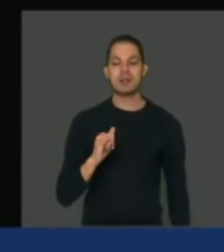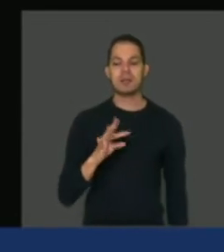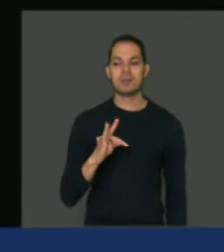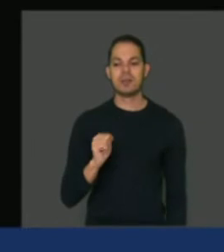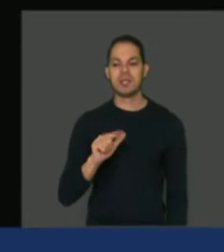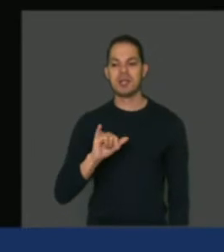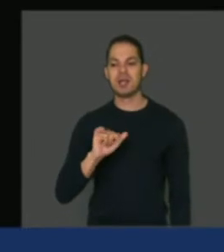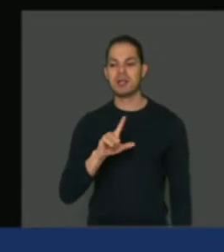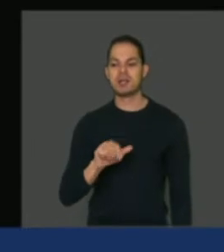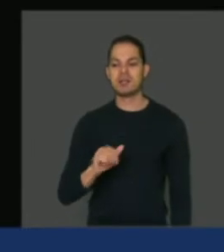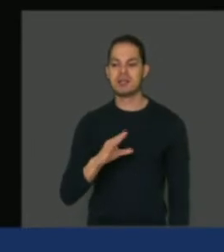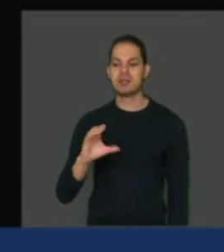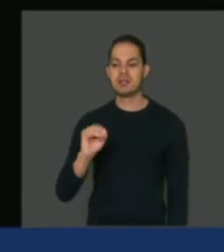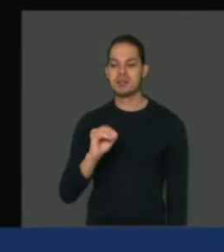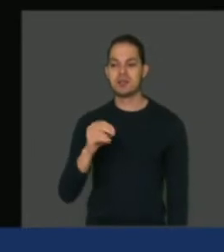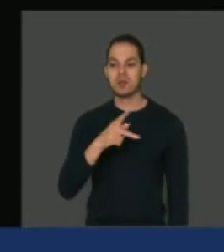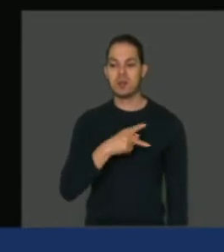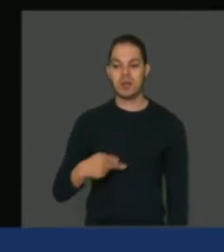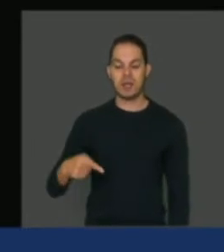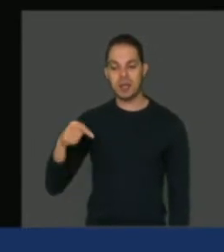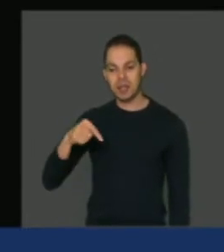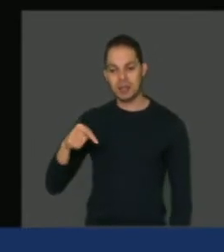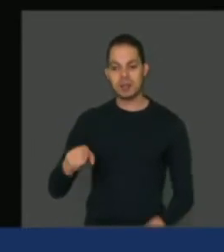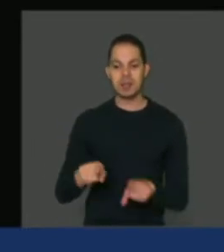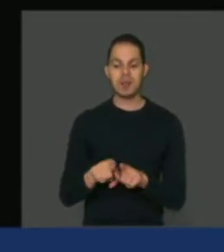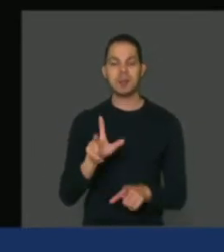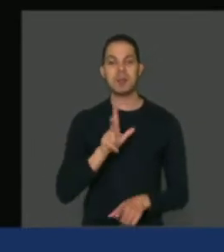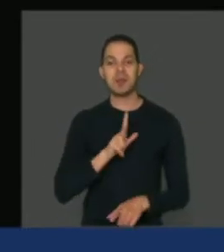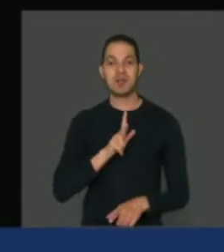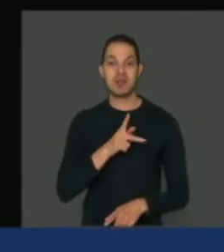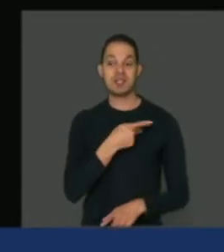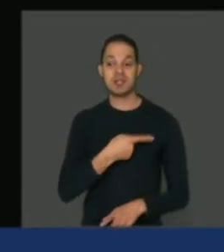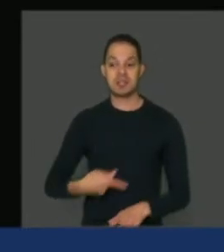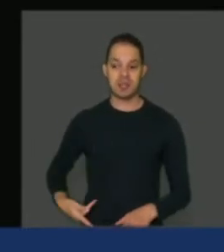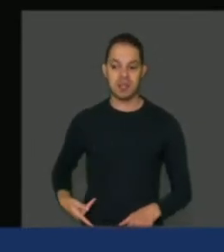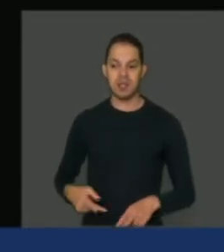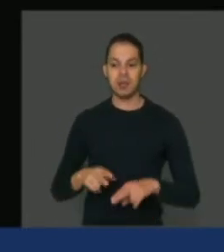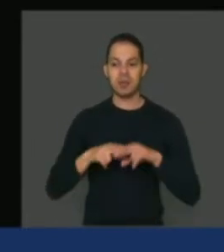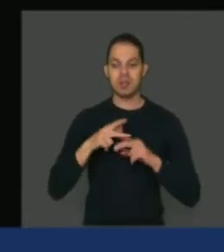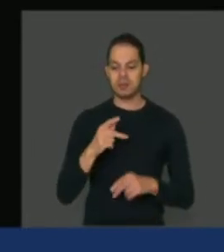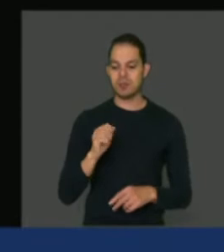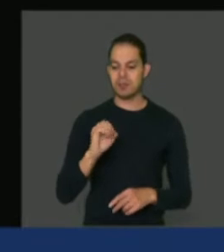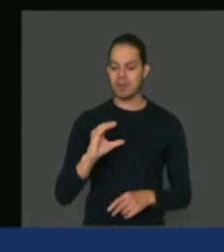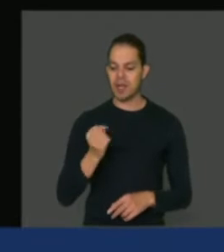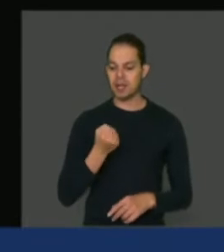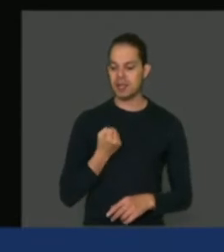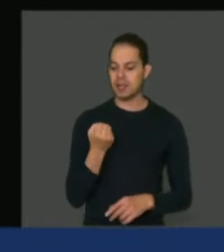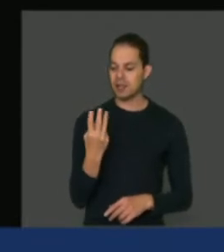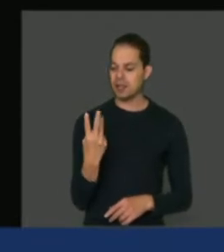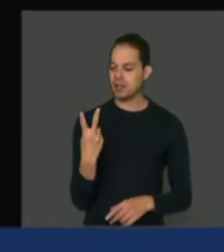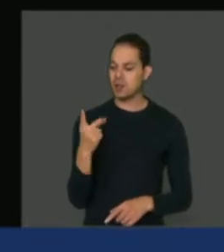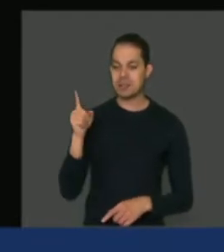ISSO, NÃO É PEC 32! NÃO É REFORMA ADMINISTRATIVA! NÃO SÓ PORQUE VAI RETIRAR